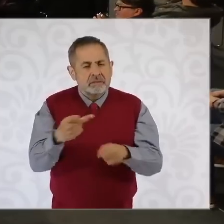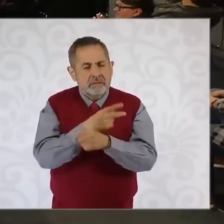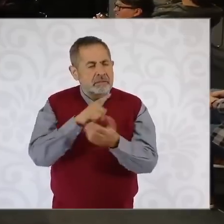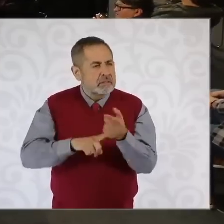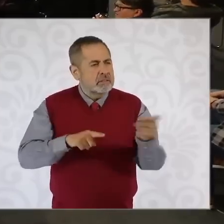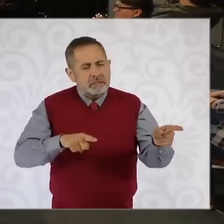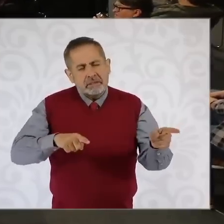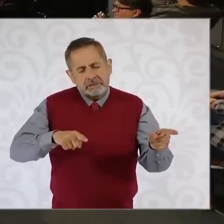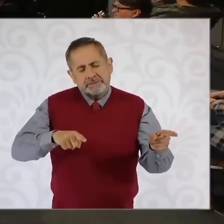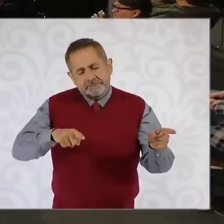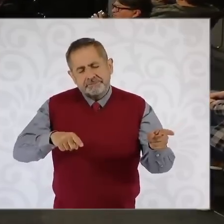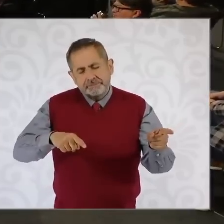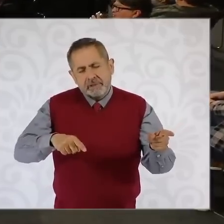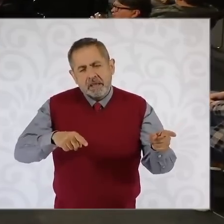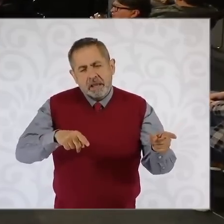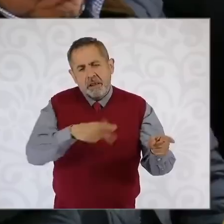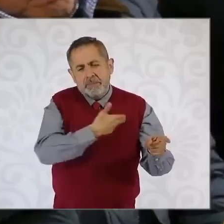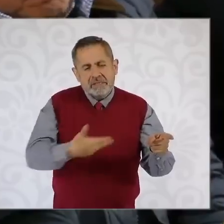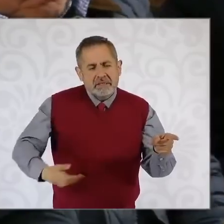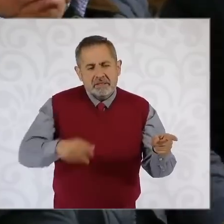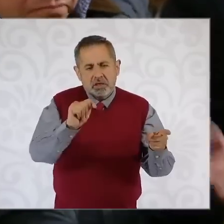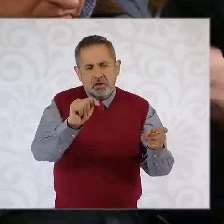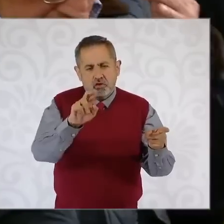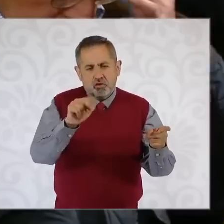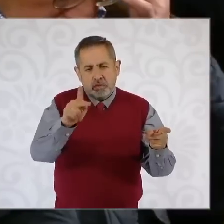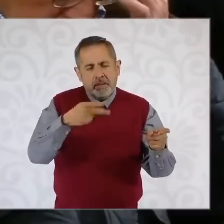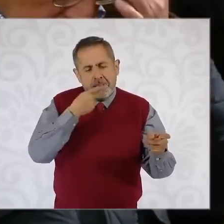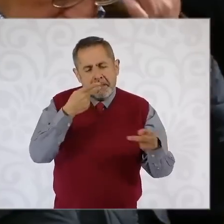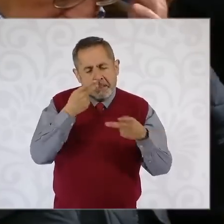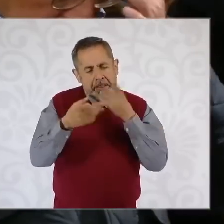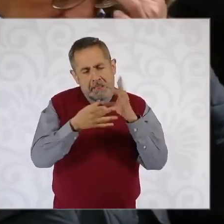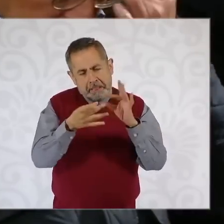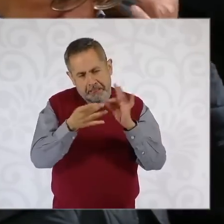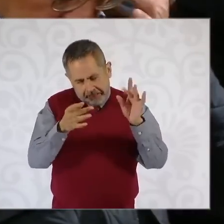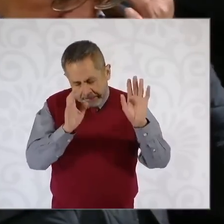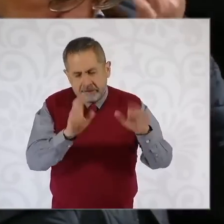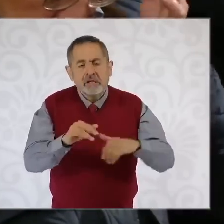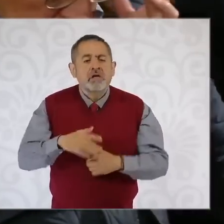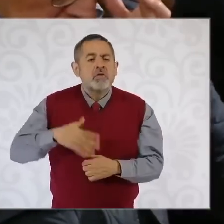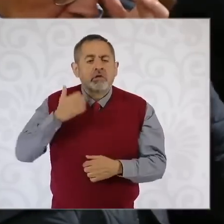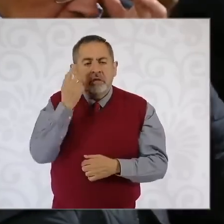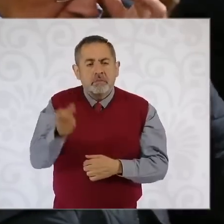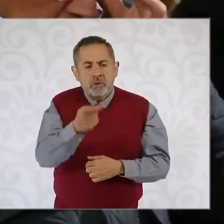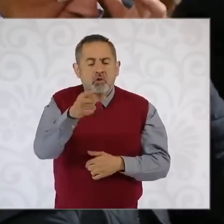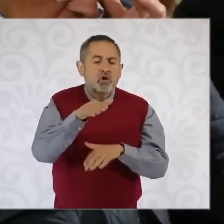ha hecho el presidente Donald Trump eh yo le quiero preguntar eh sobre el tema de las